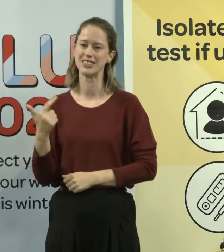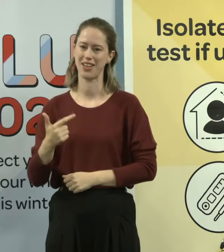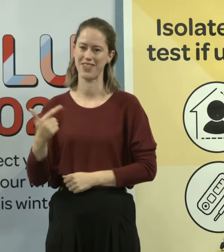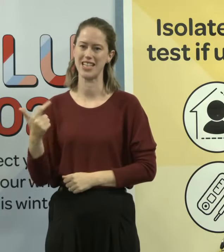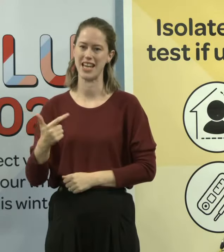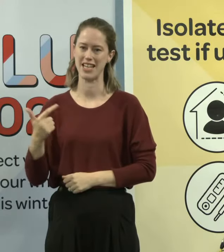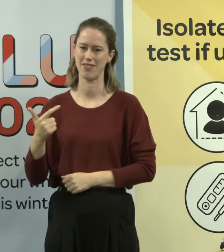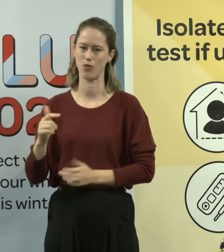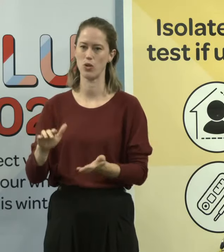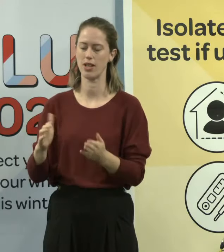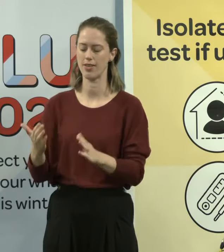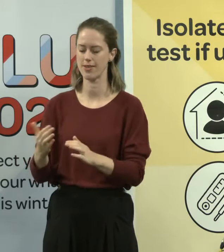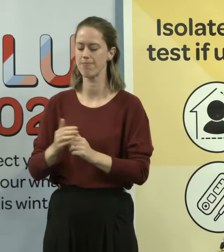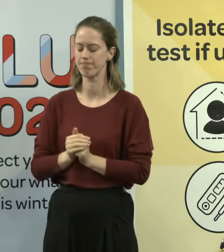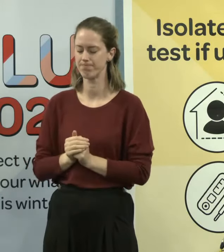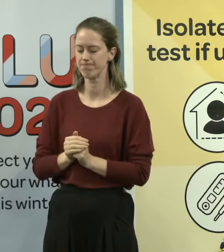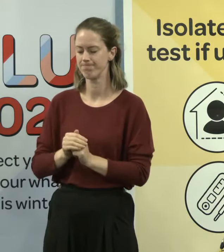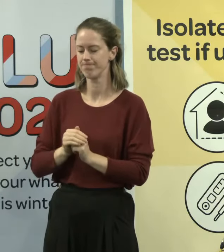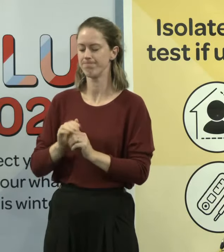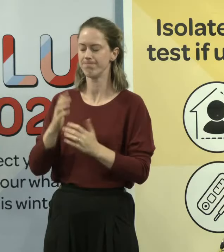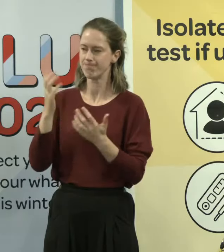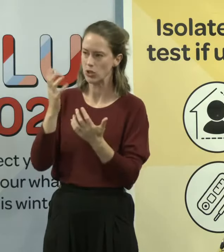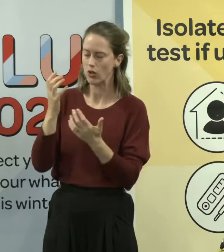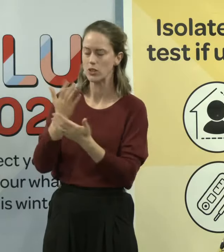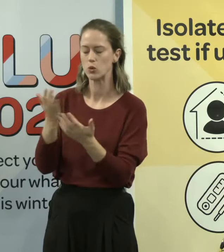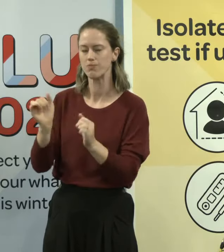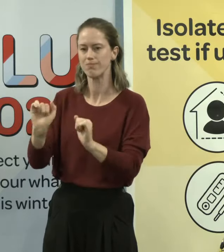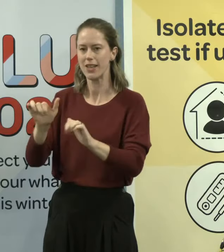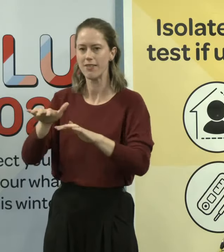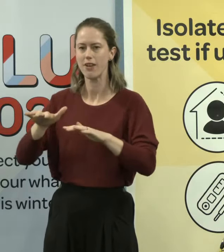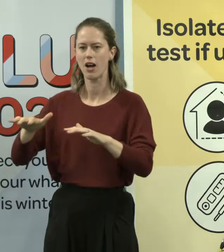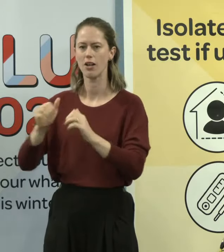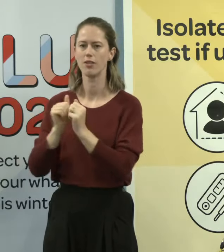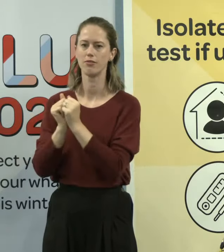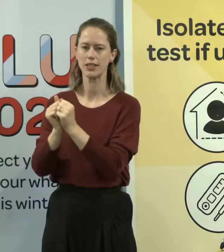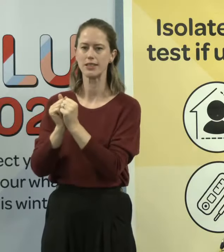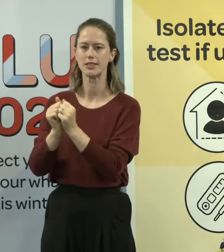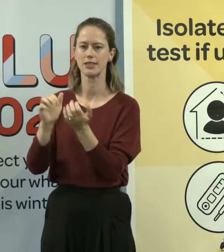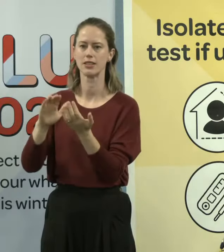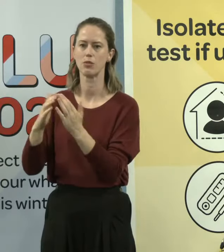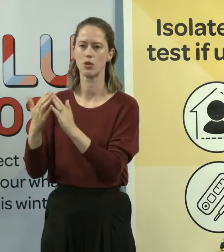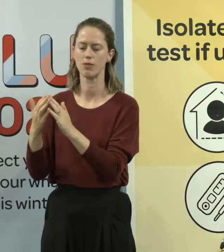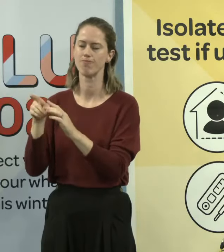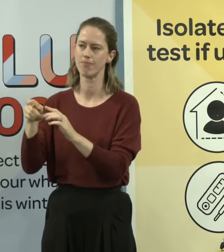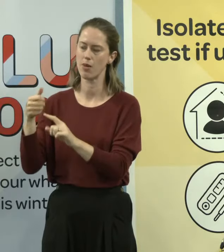nga mate COVID-19 kua panuitia